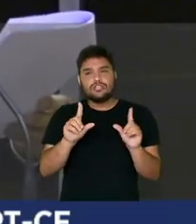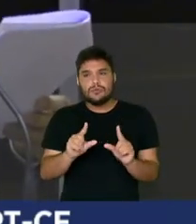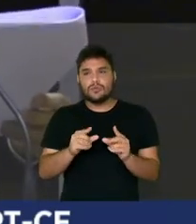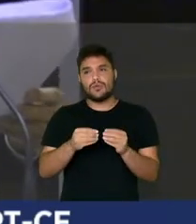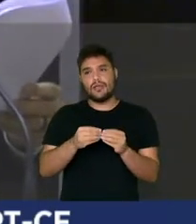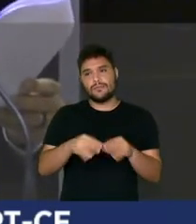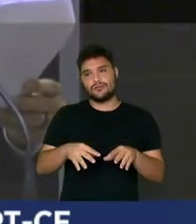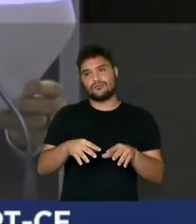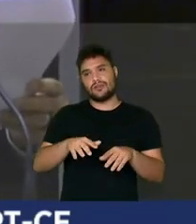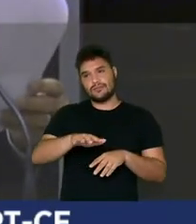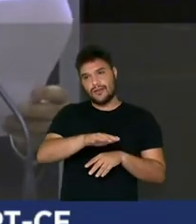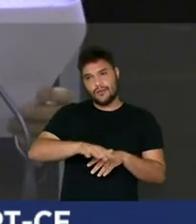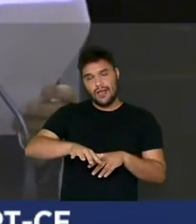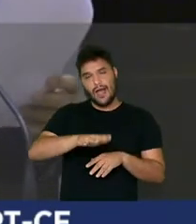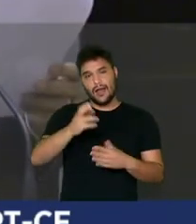OS EFEITOS DA PANDEMIA NO SETOR CULTURAL. FICA,